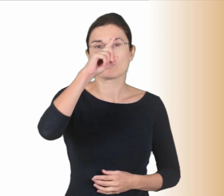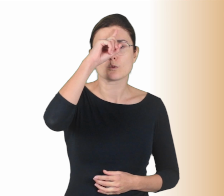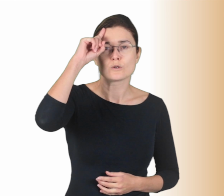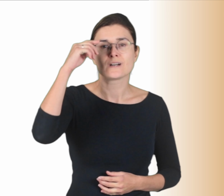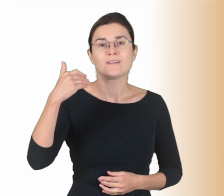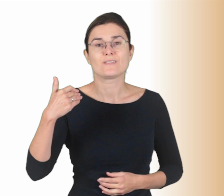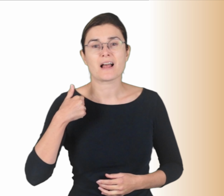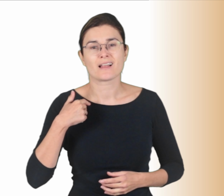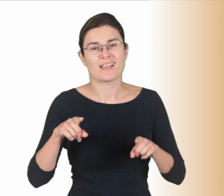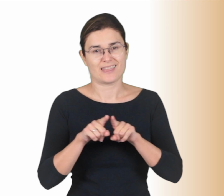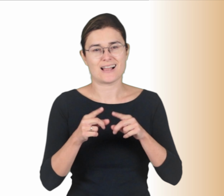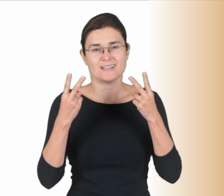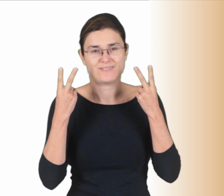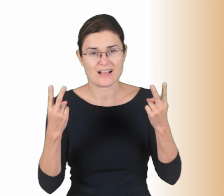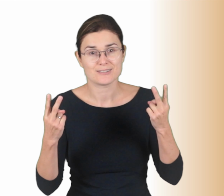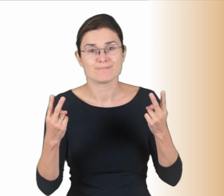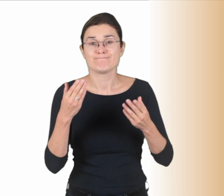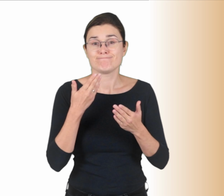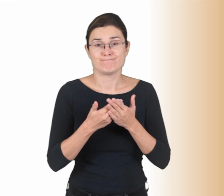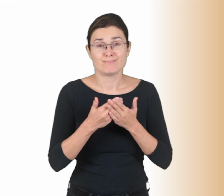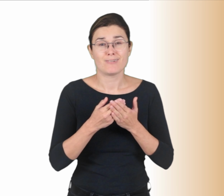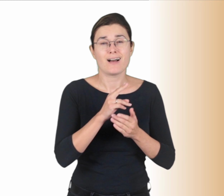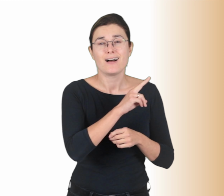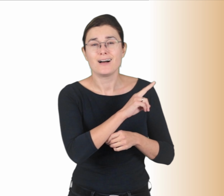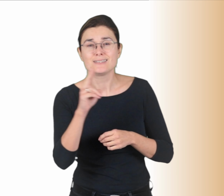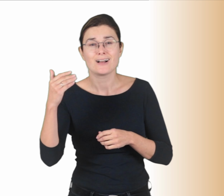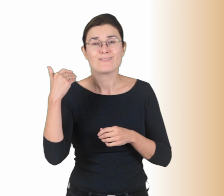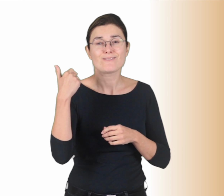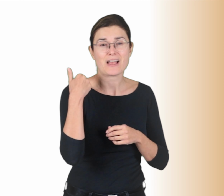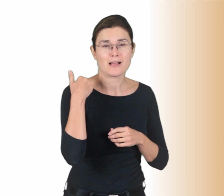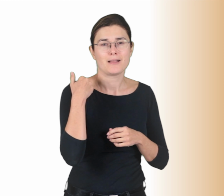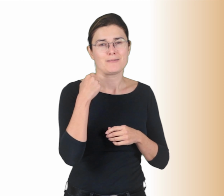Nie możemy pominąć też wieku osoby, ponieważ w każdym wieku